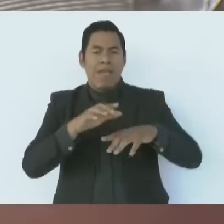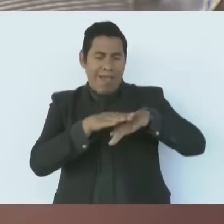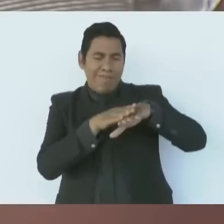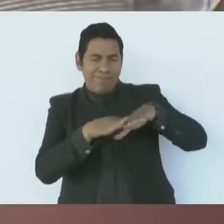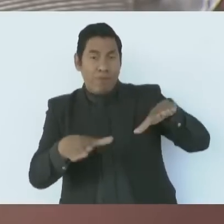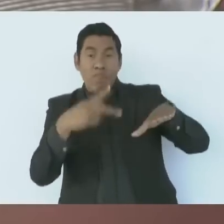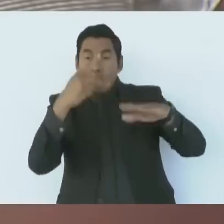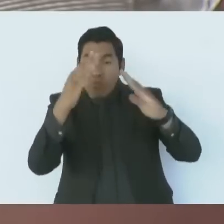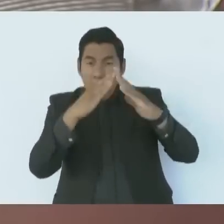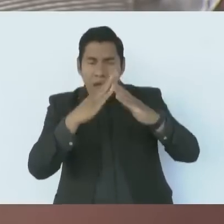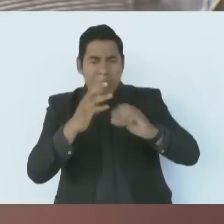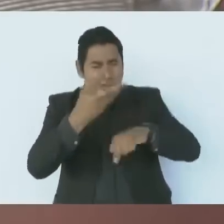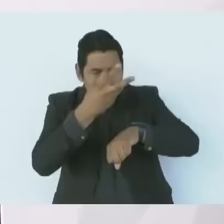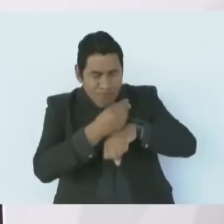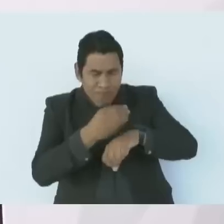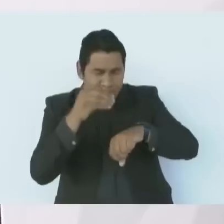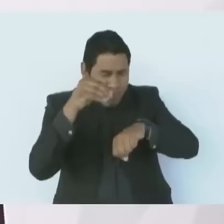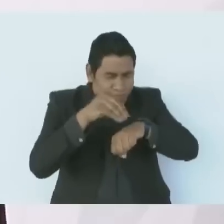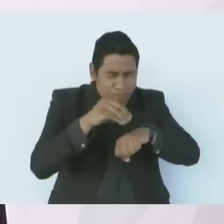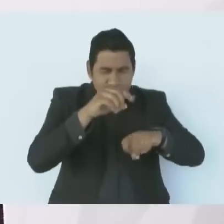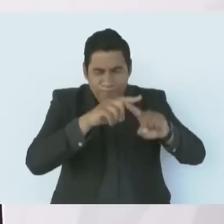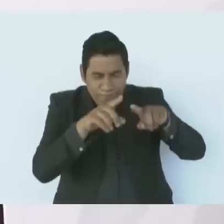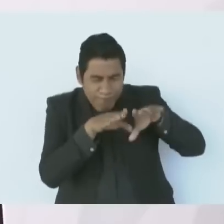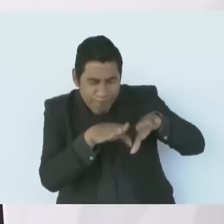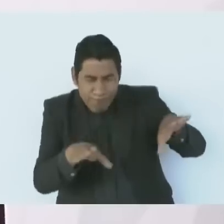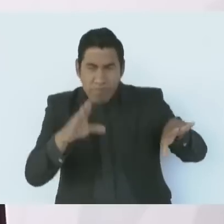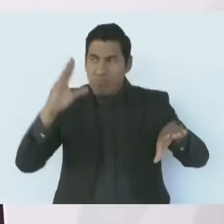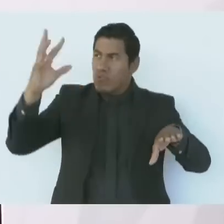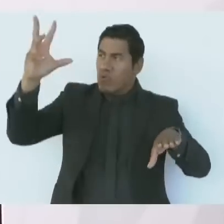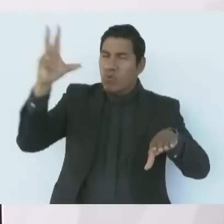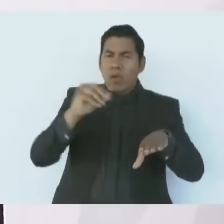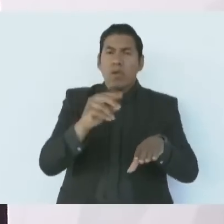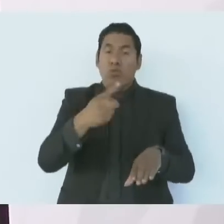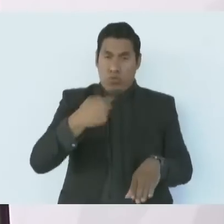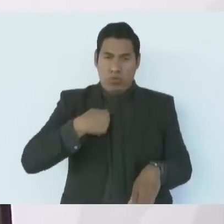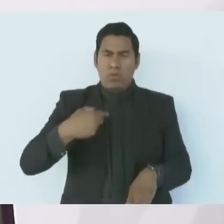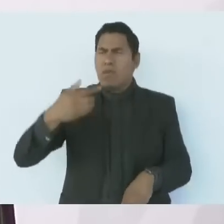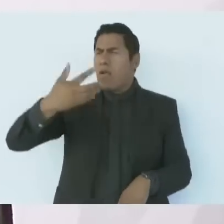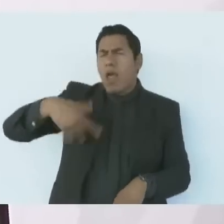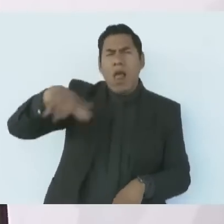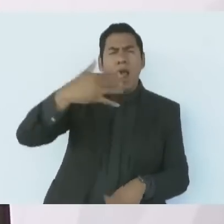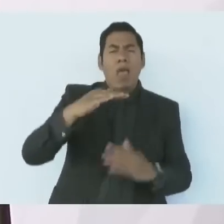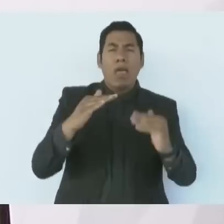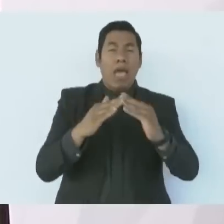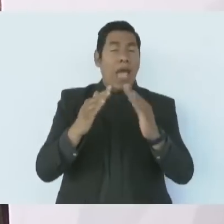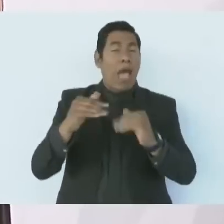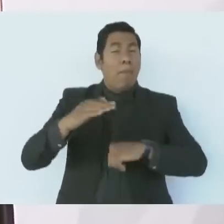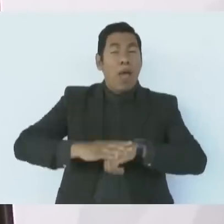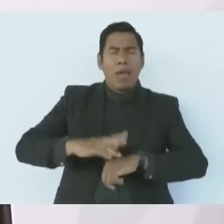a incorporar hogares los hogares más vulnerables le vamos a dar preferencia a aquellos hogares que